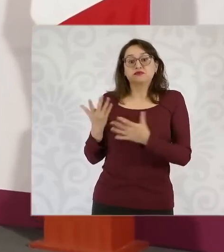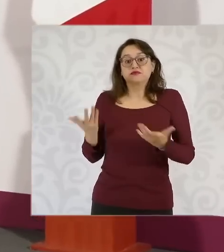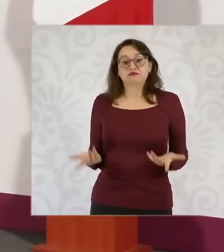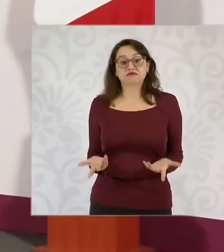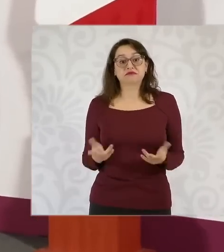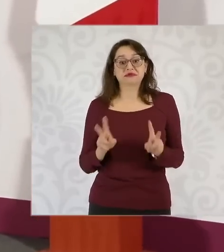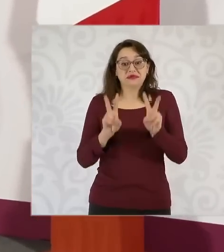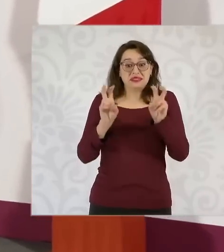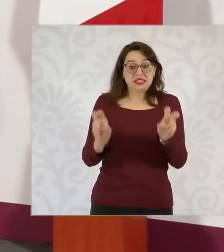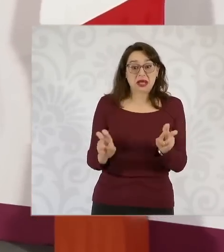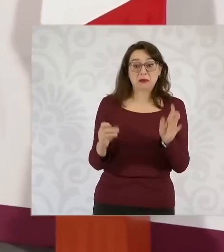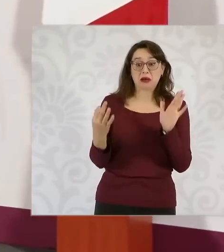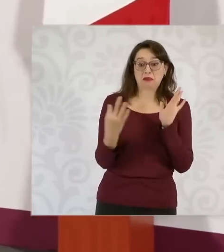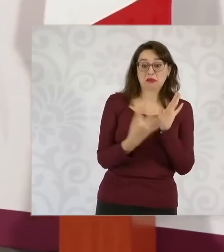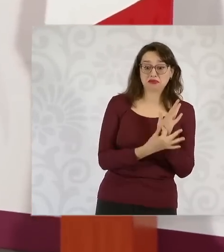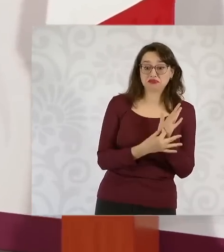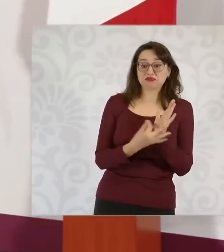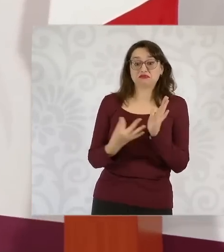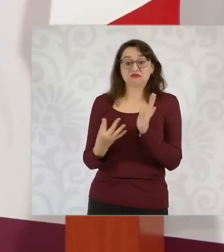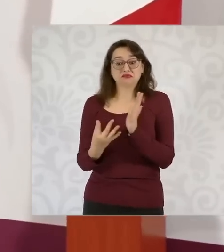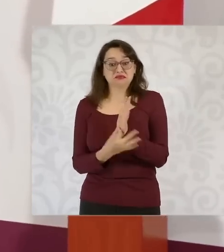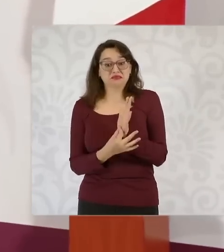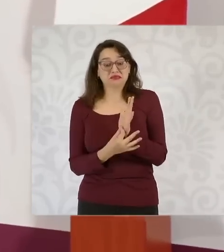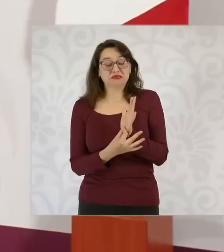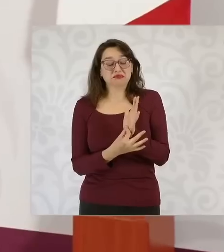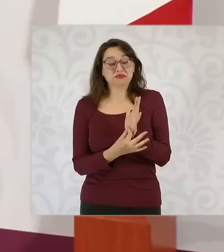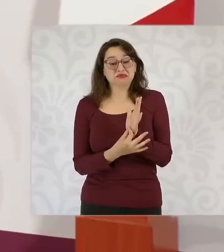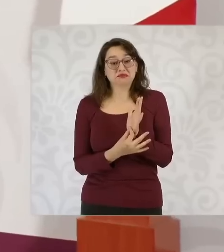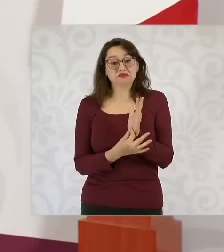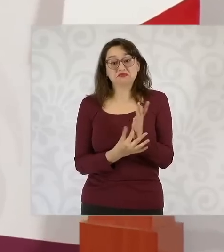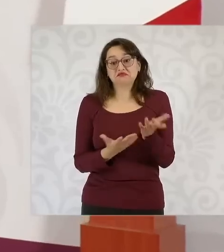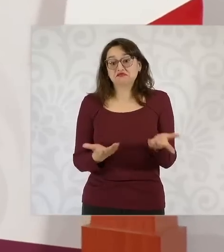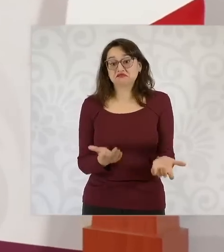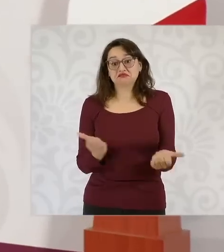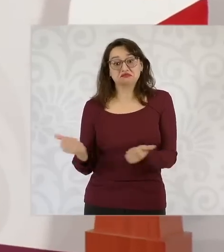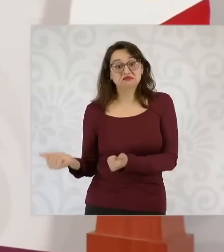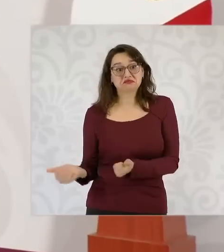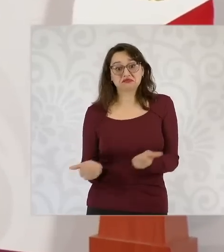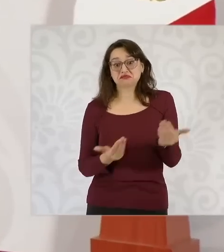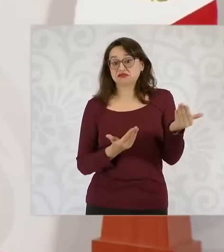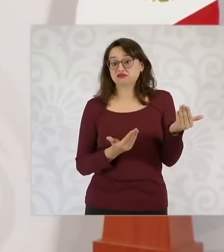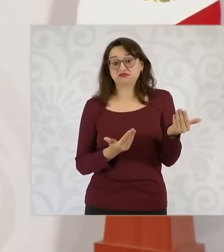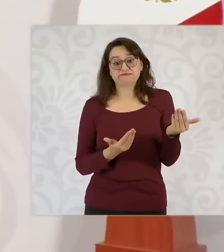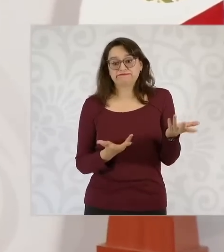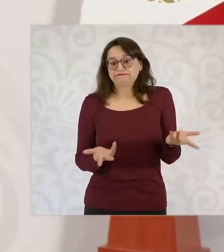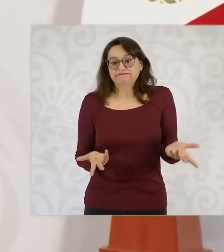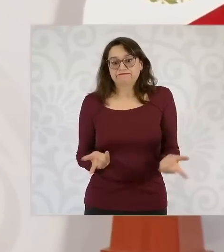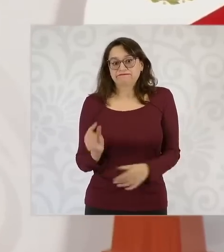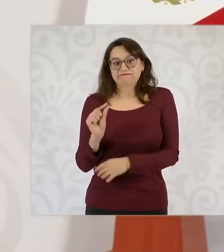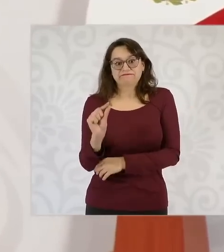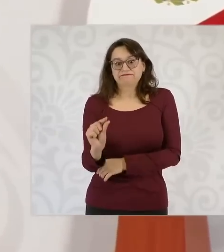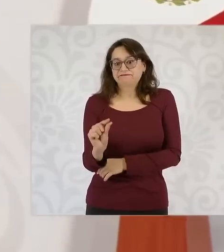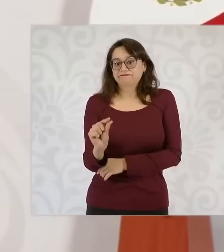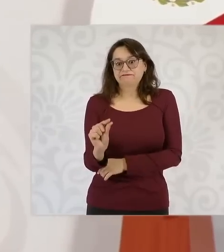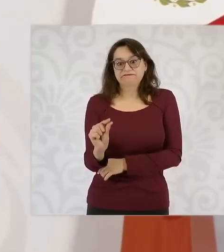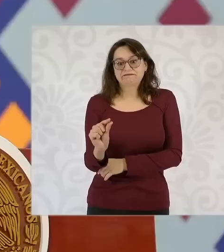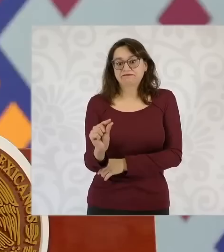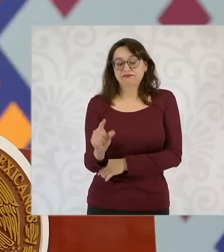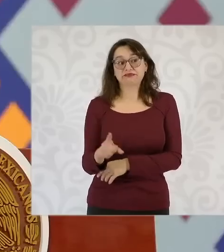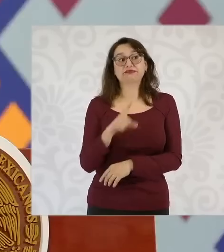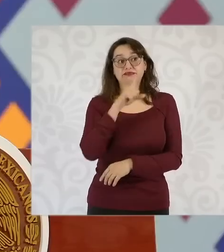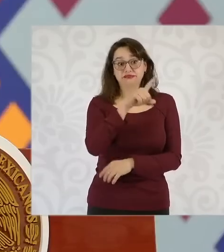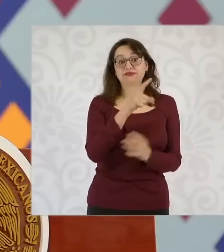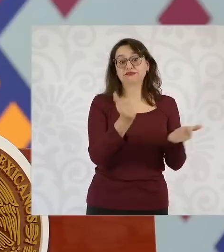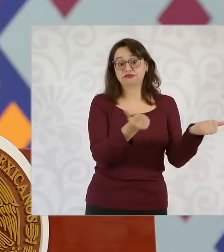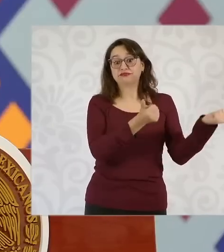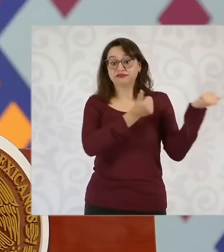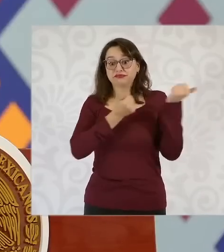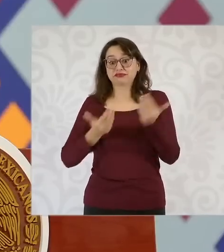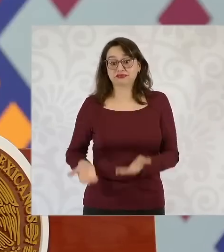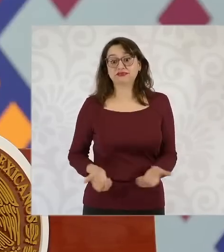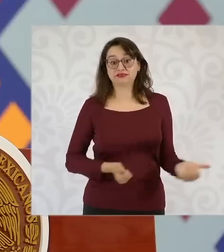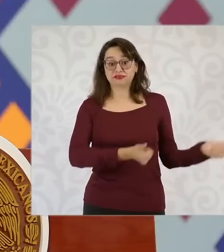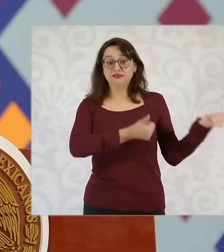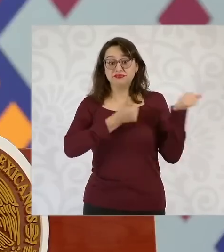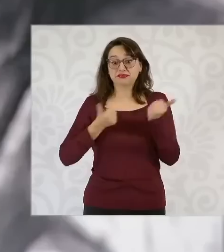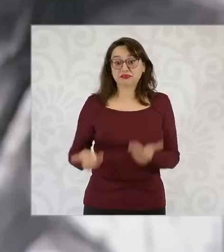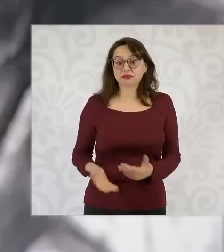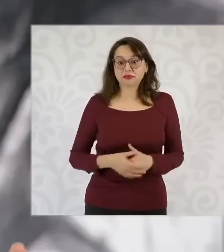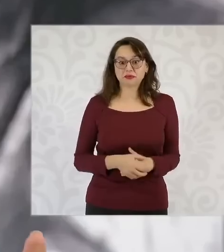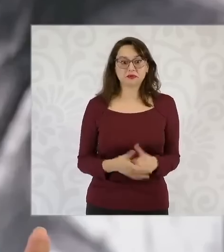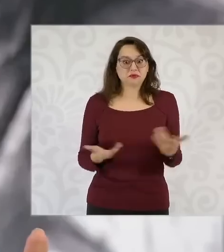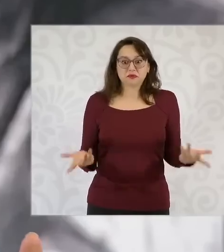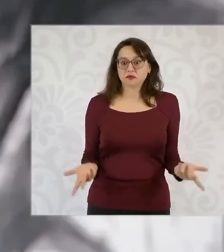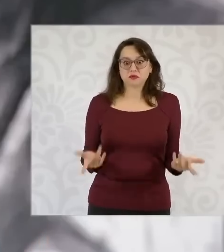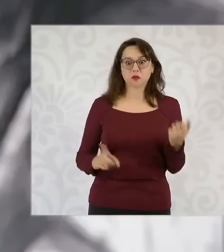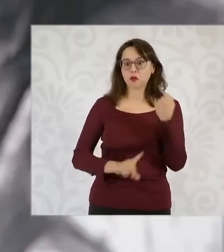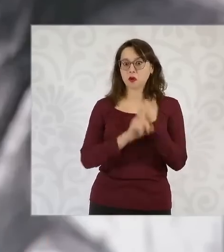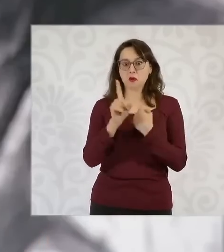aluminio México es decir Estados Unidos exporta más de lo que importa Entonces no hay déficit de